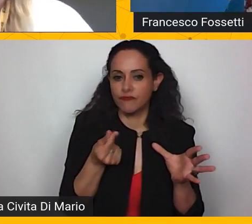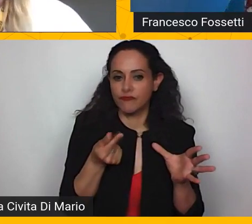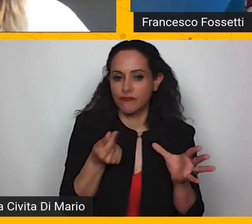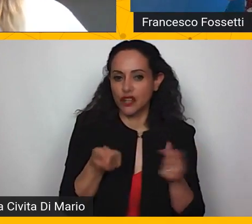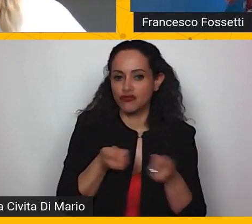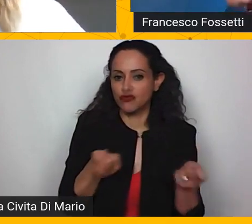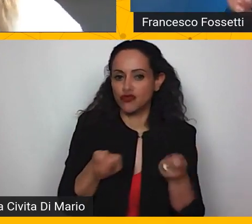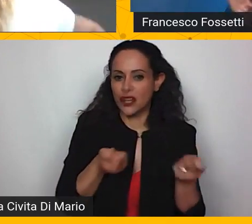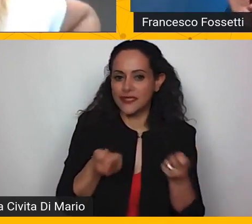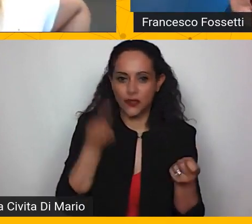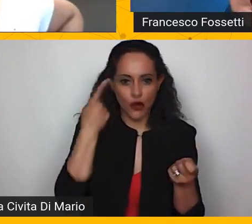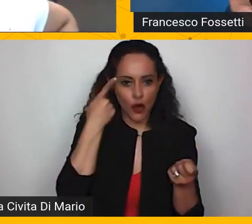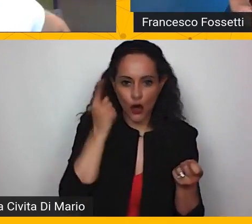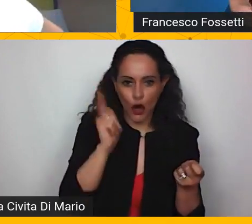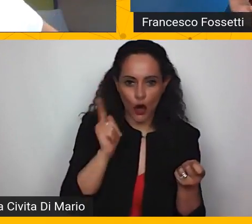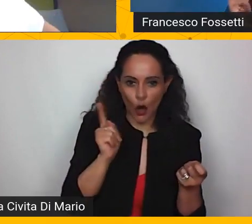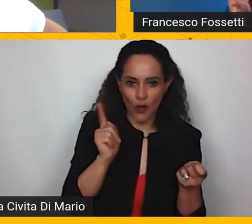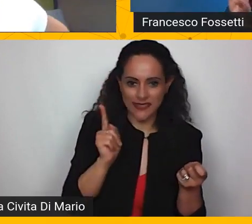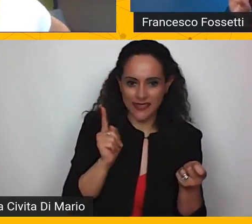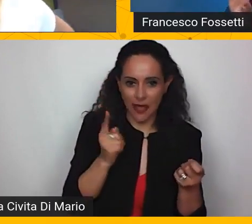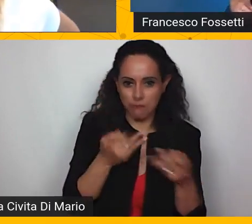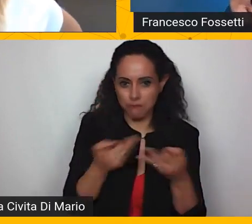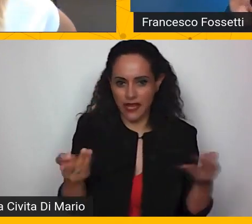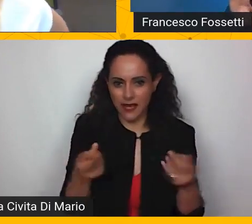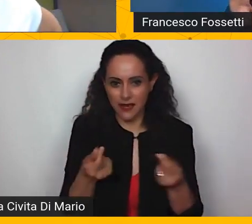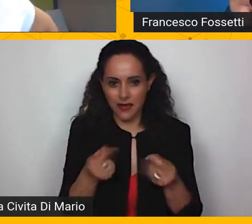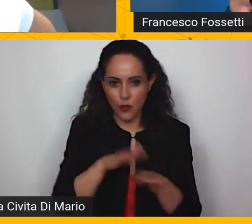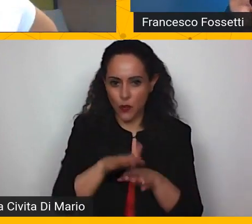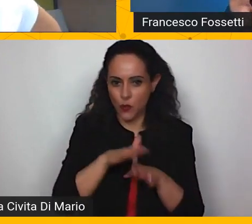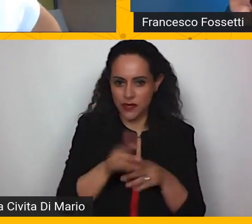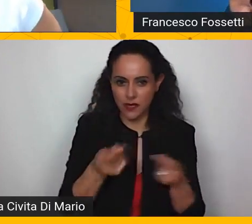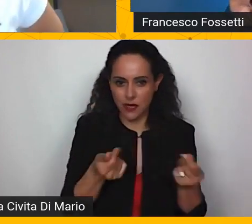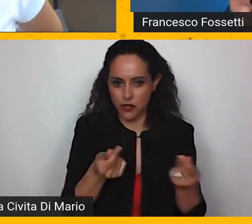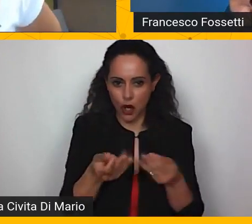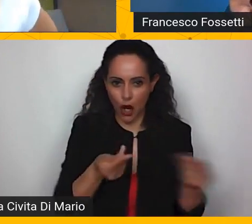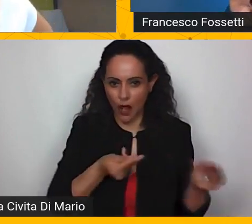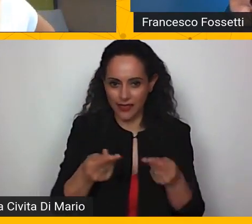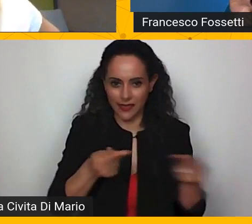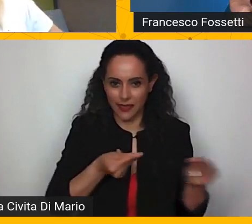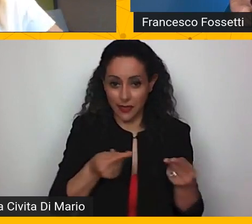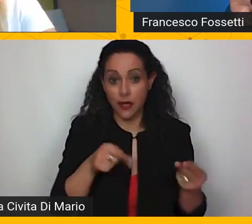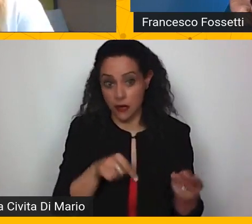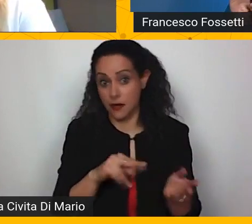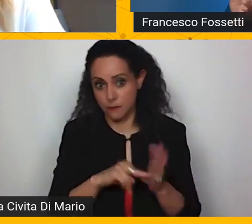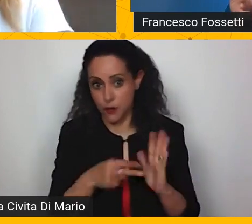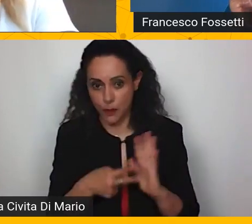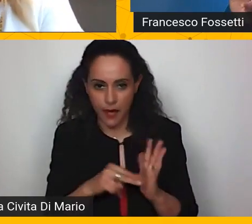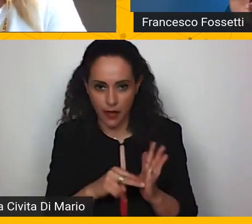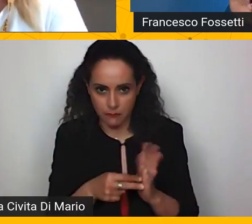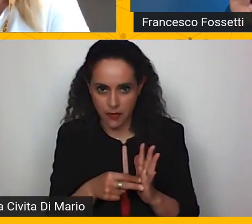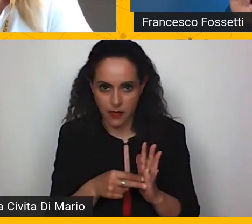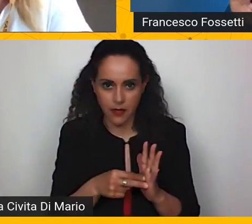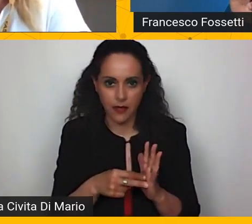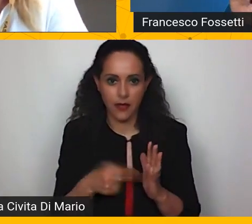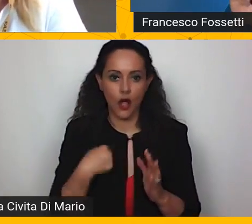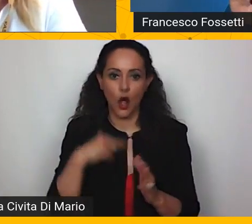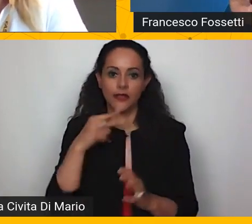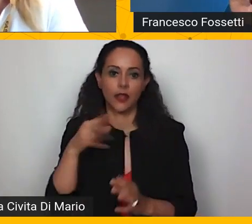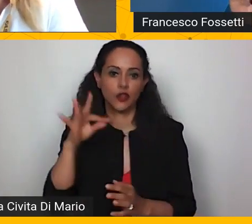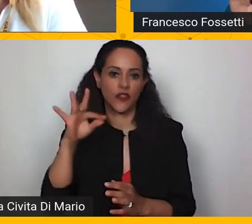economica del denaro insomma molto lucida questo può assolutamente essere un